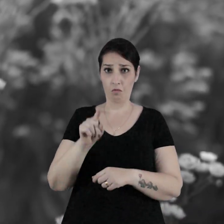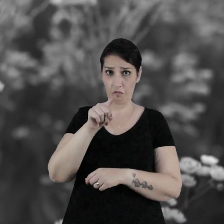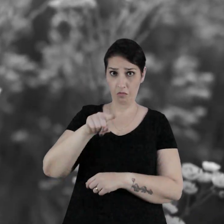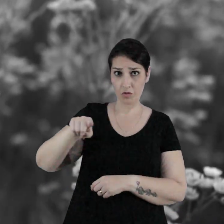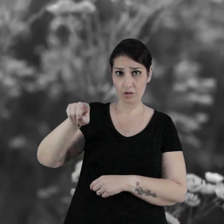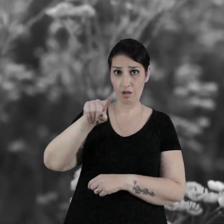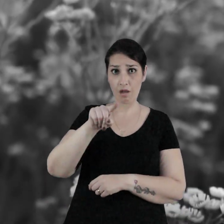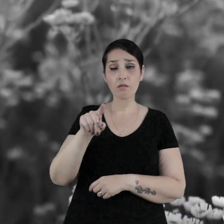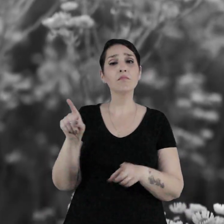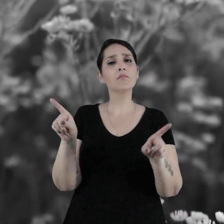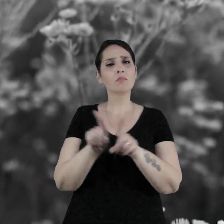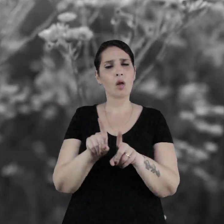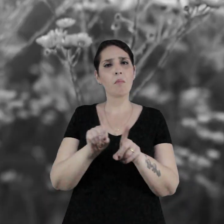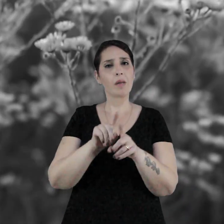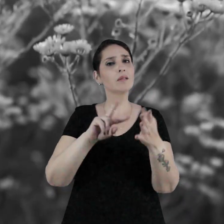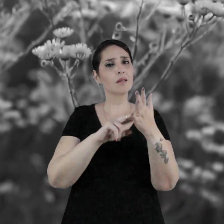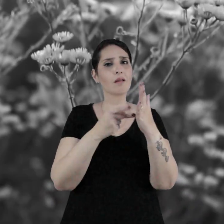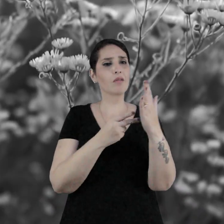E vocês são o espelho.